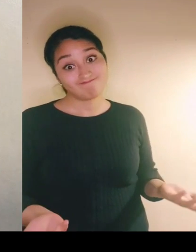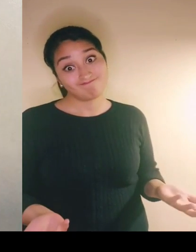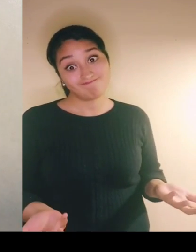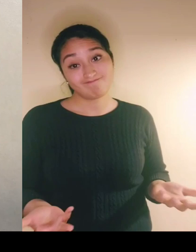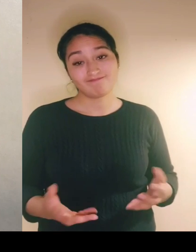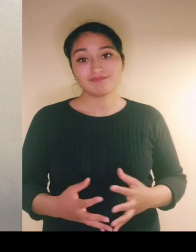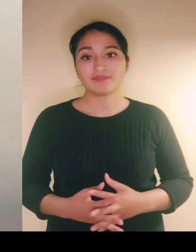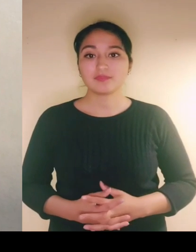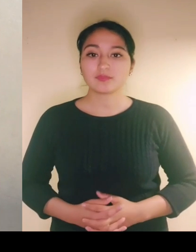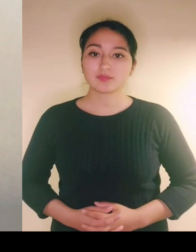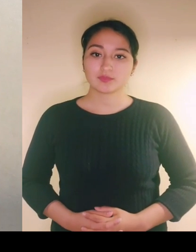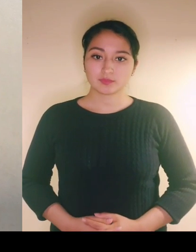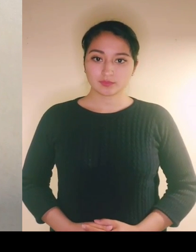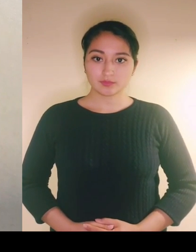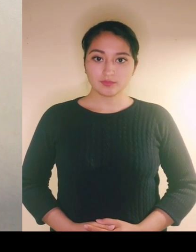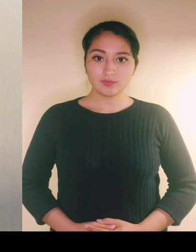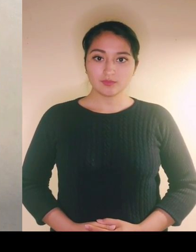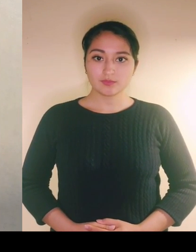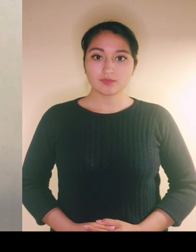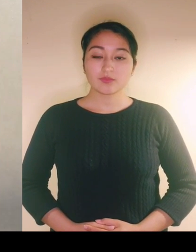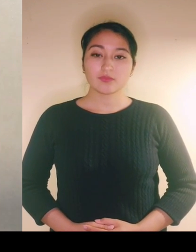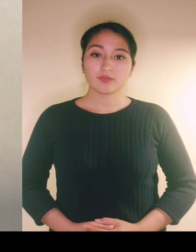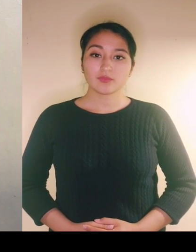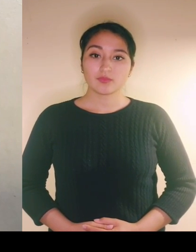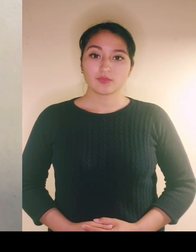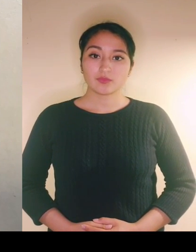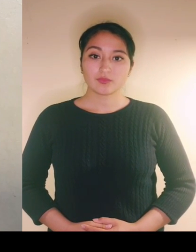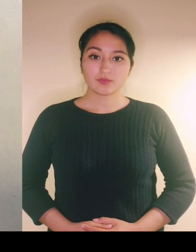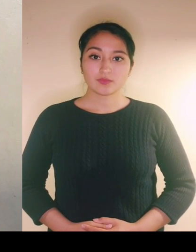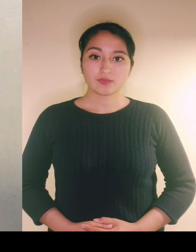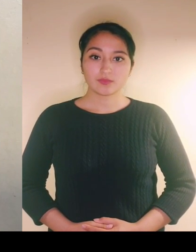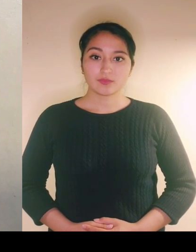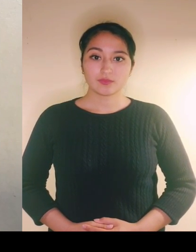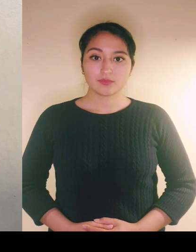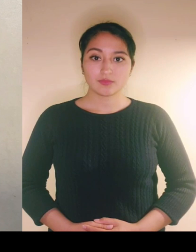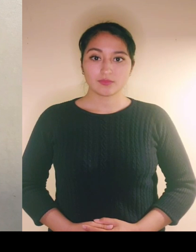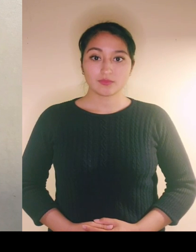y a las demás normas internacionales emitidas por Naciones Unidas.